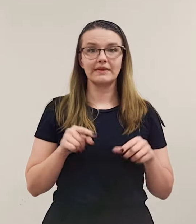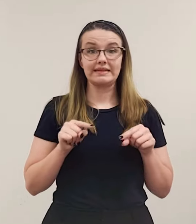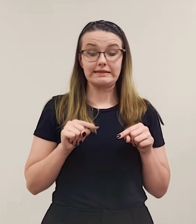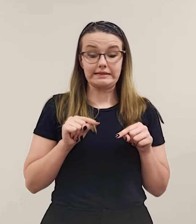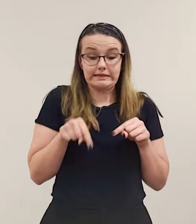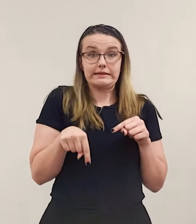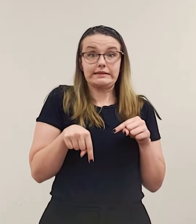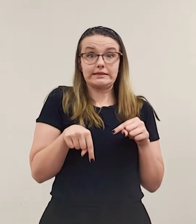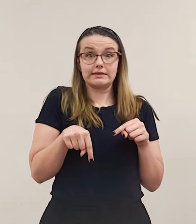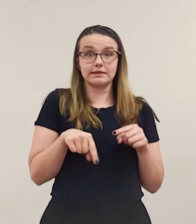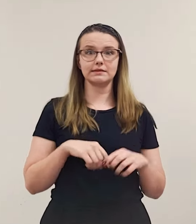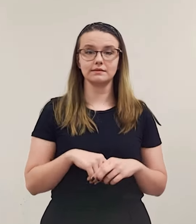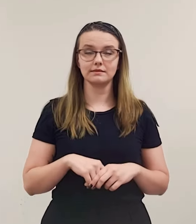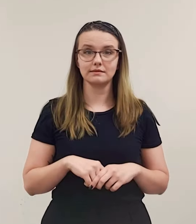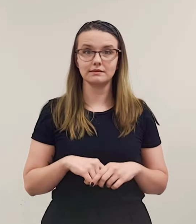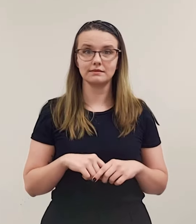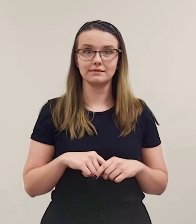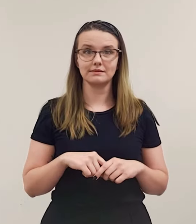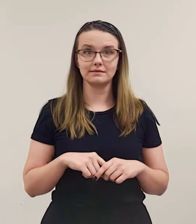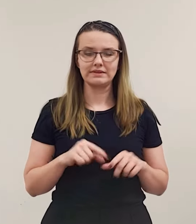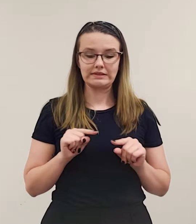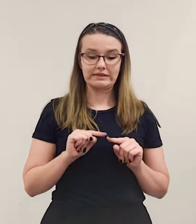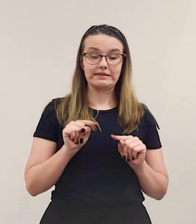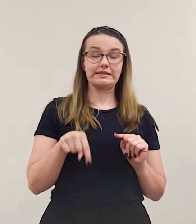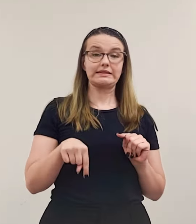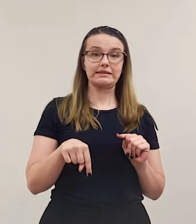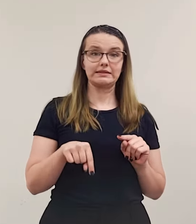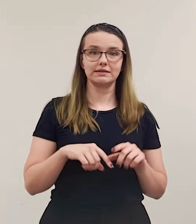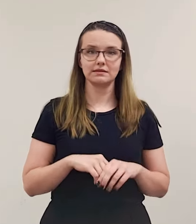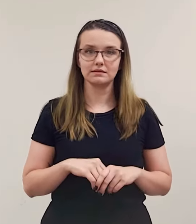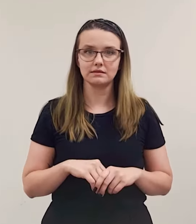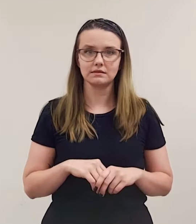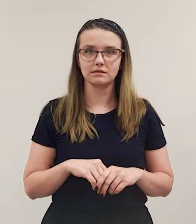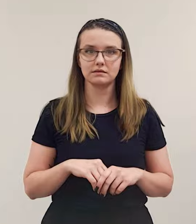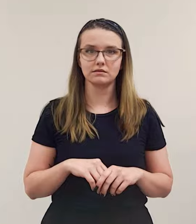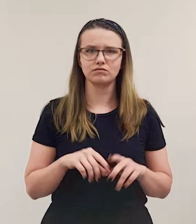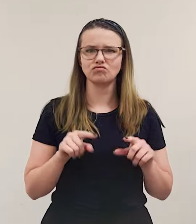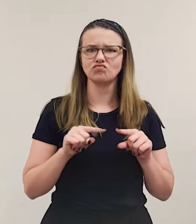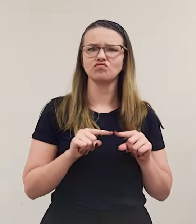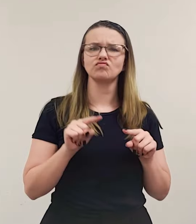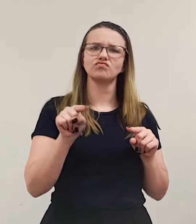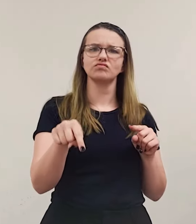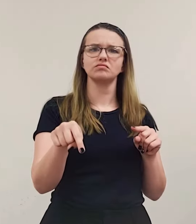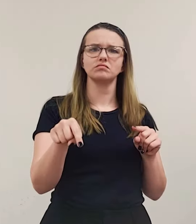(for close) (for average)